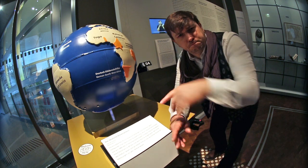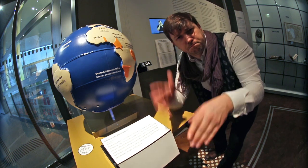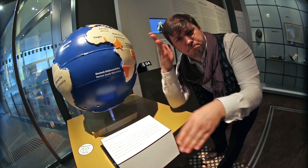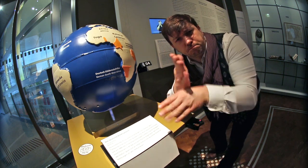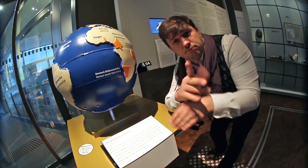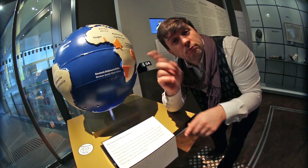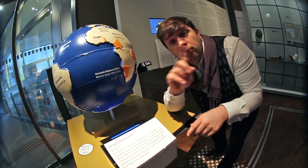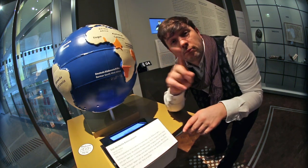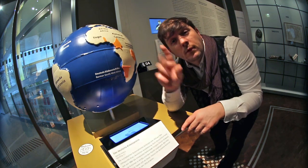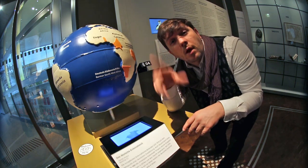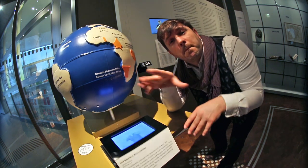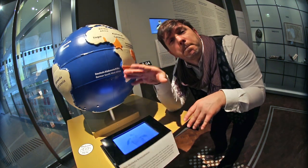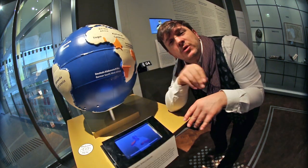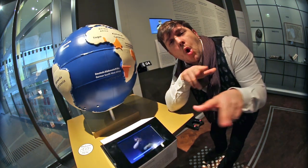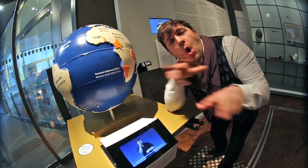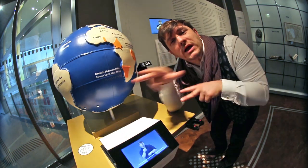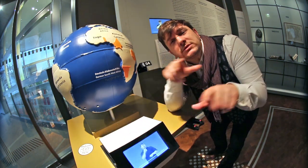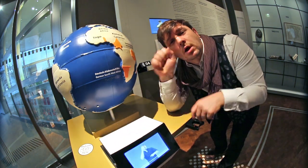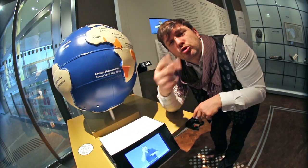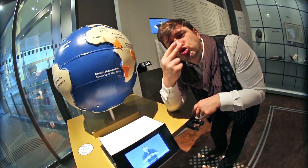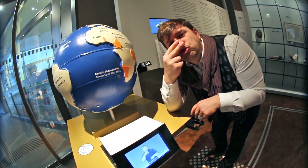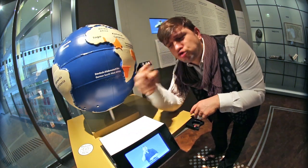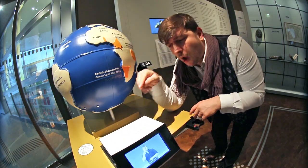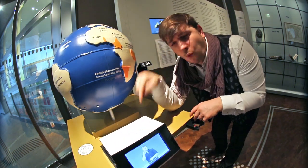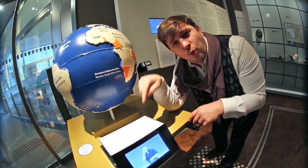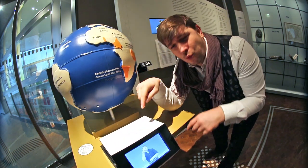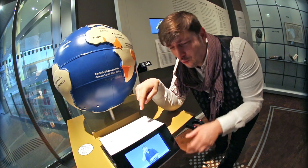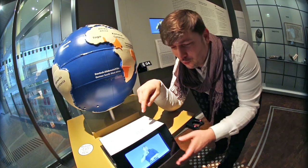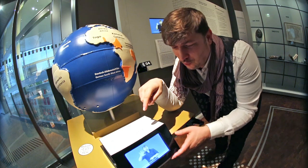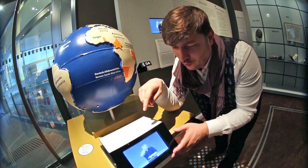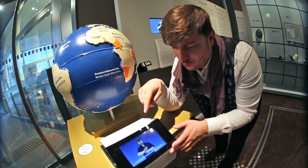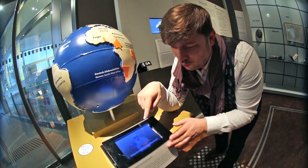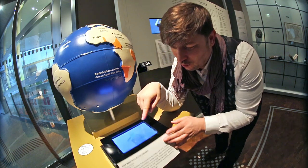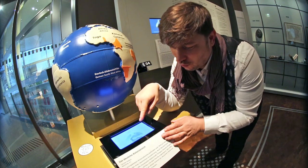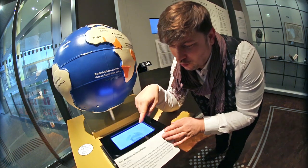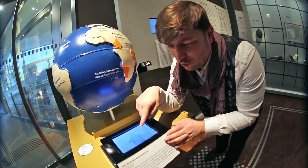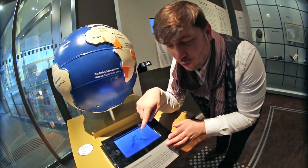Ist das etwa alles? Noch lange nicht! Es gibt hier unzählige MACH-MIT-Stationen für die Besucher.